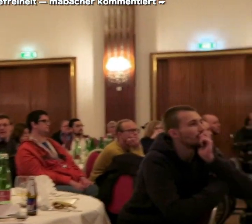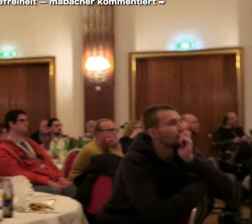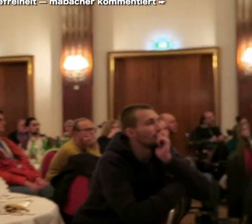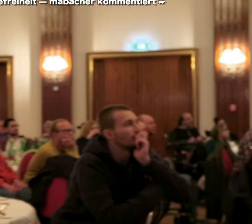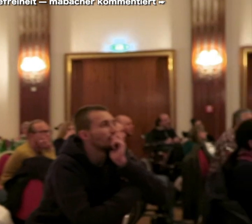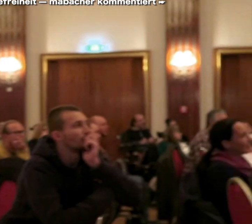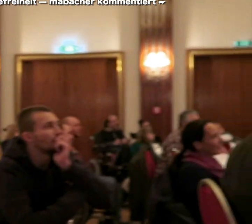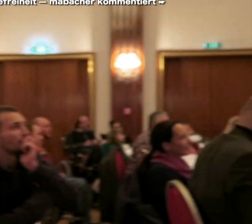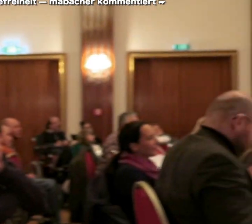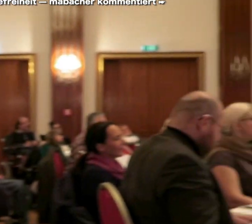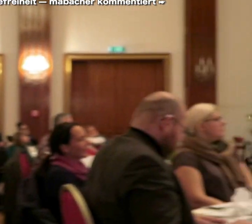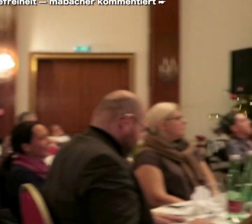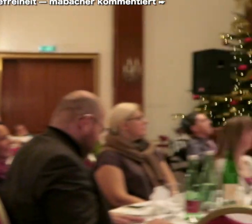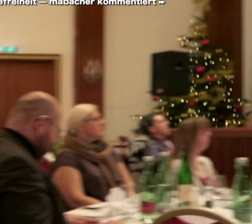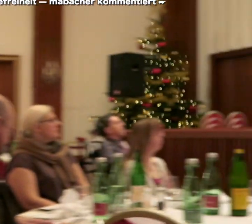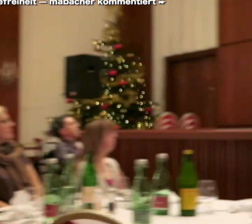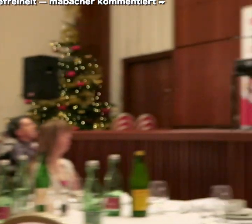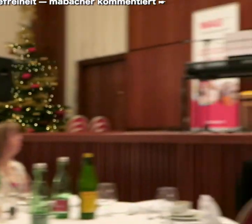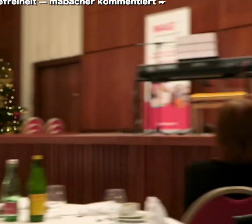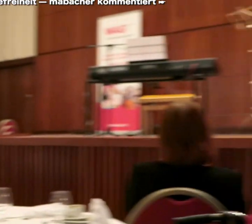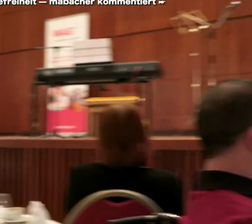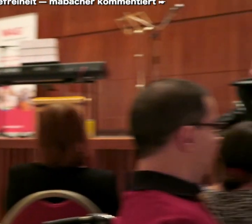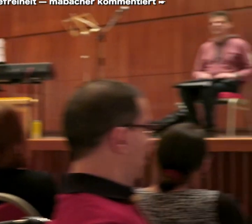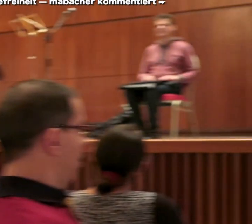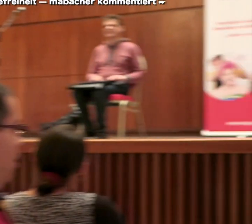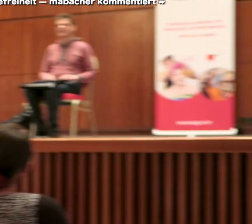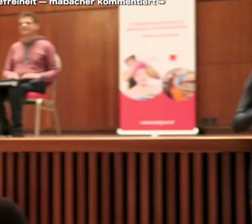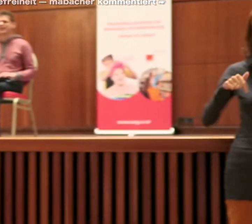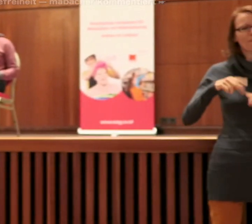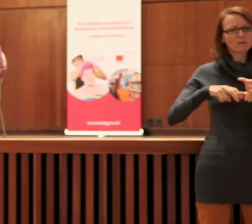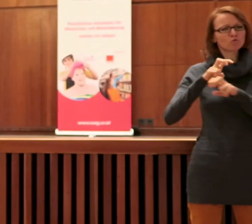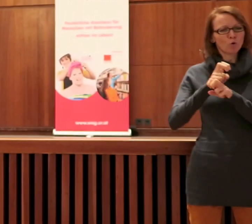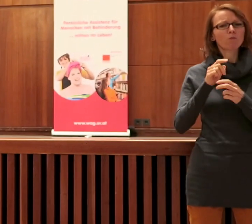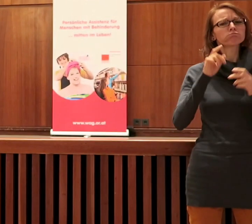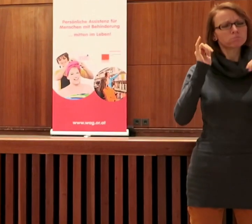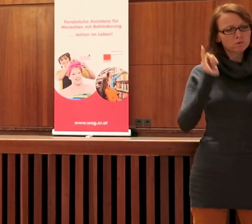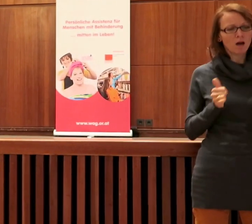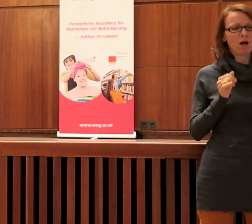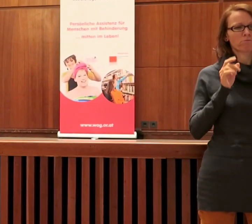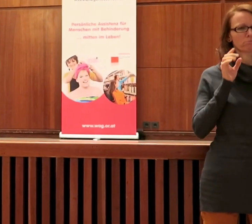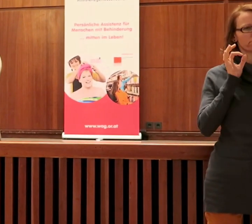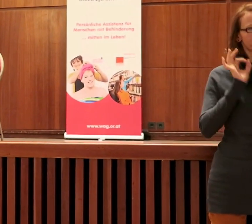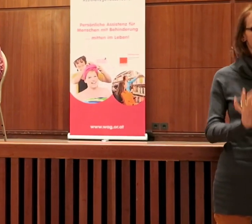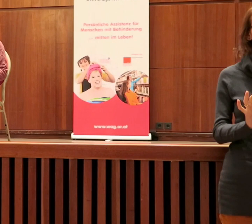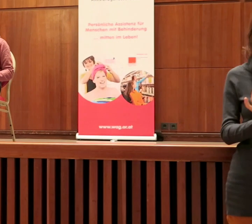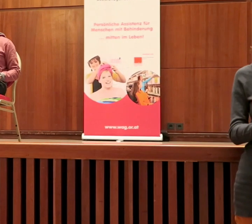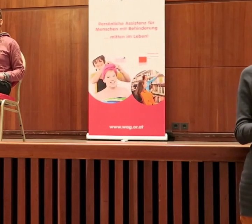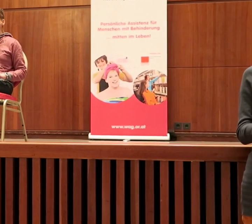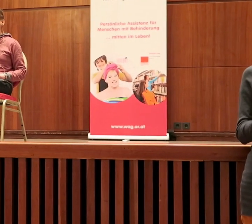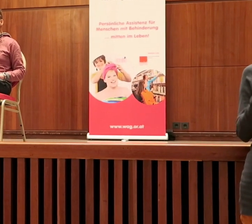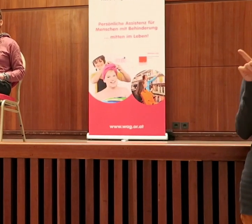wo die UN-Behindertenrechtskonvention Gültigkeit hat. Und es treibt ihm die Zornesröte ins Gesicht